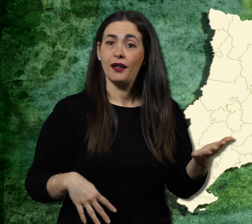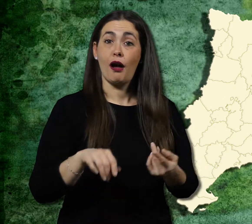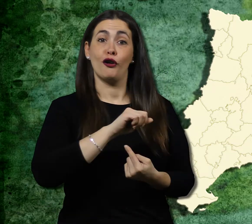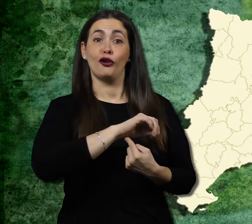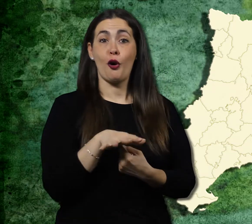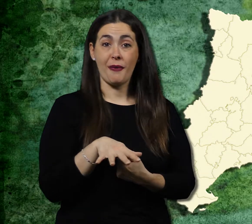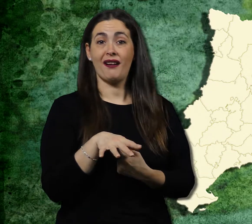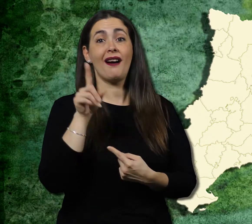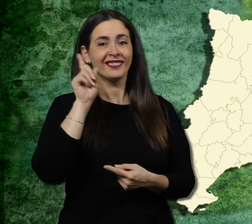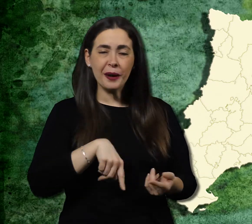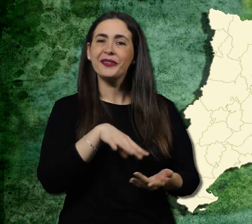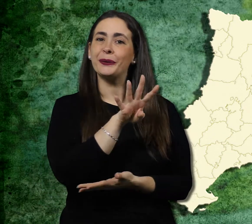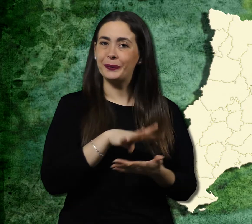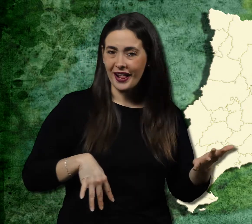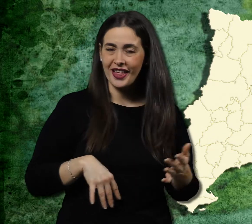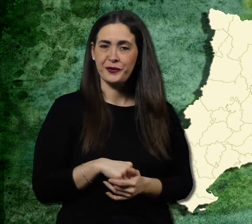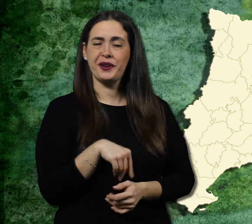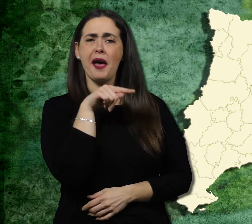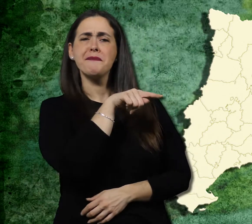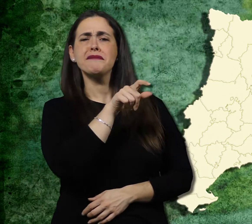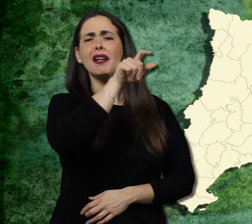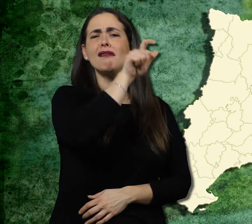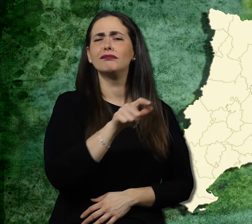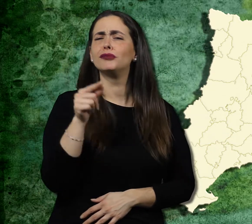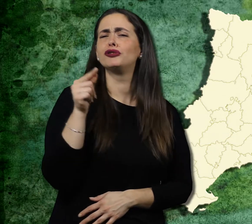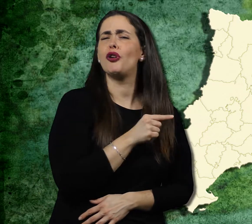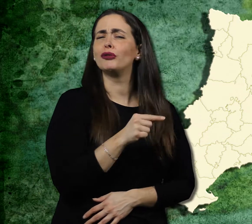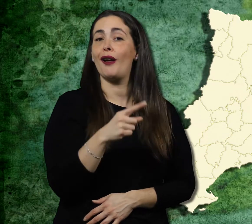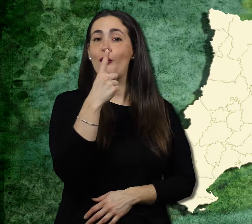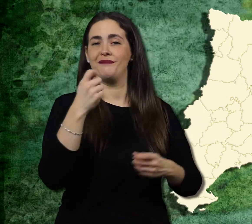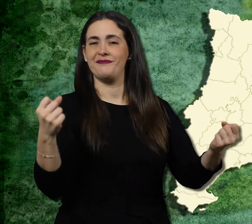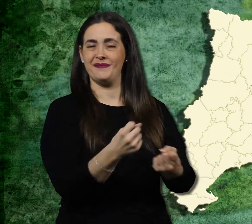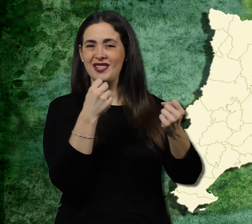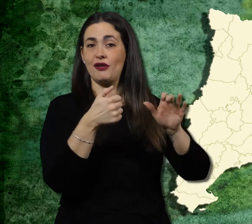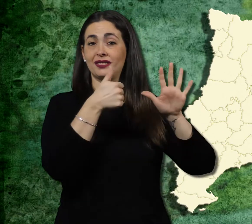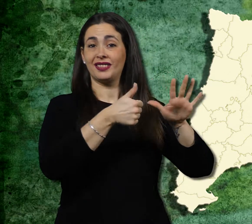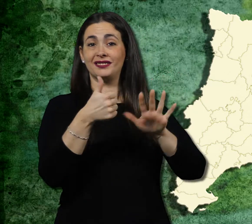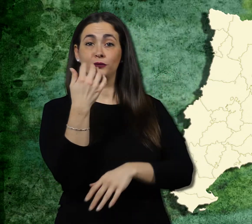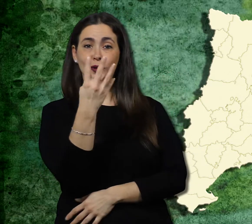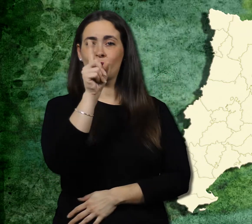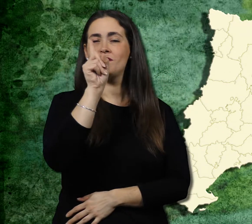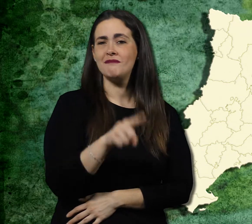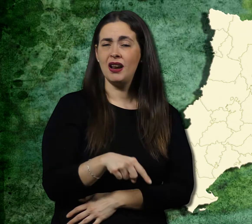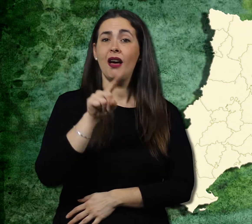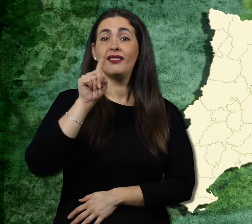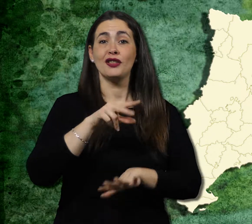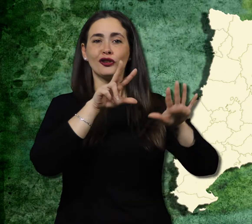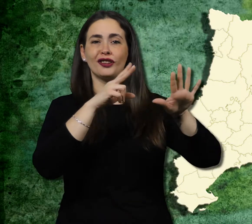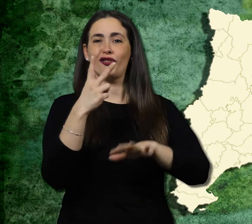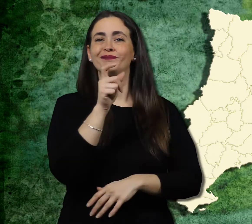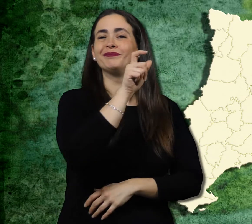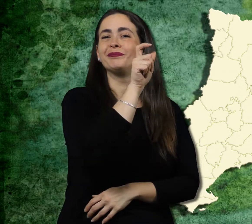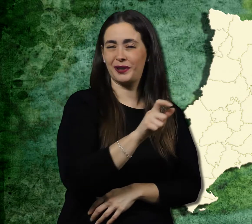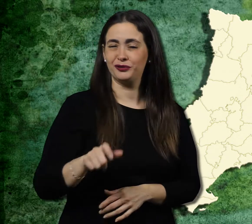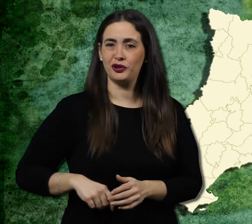Comarca: Barcelonès. Població: 1.664.182 habitants.